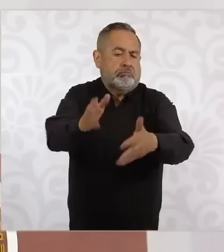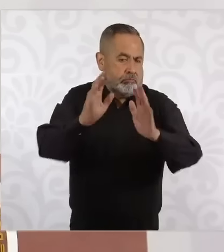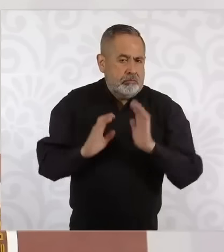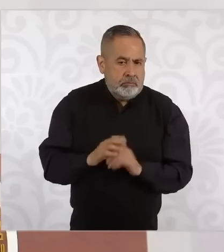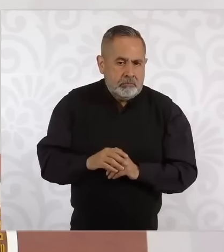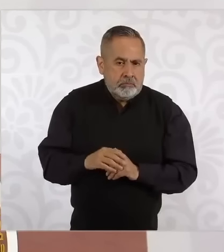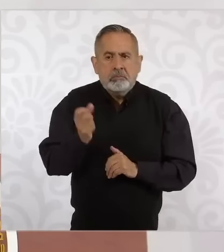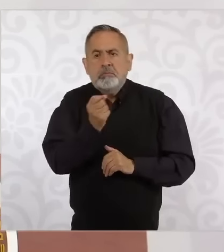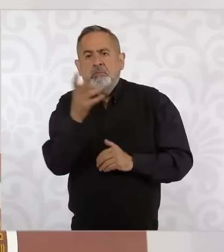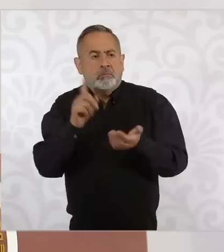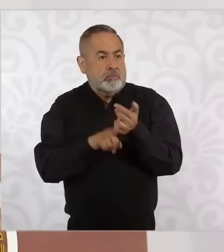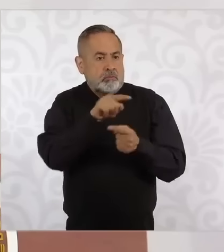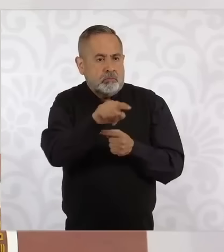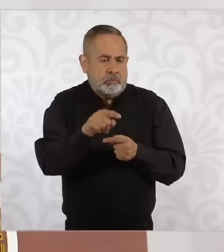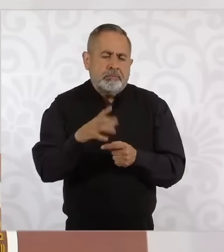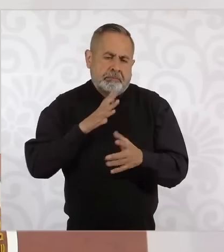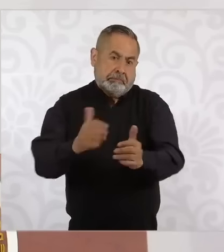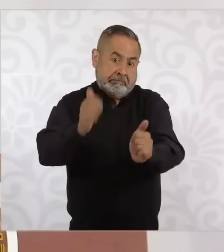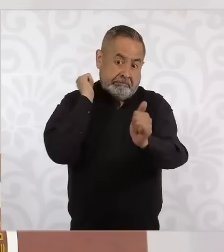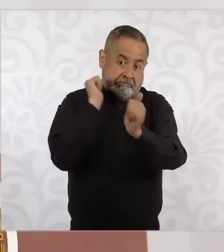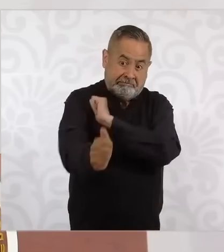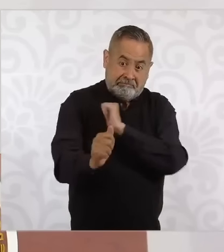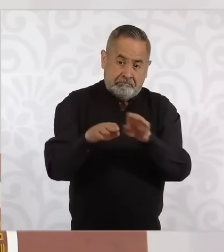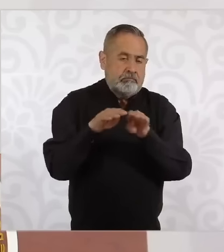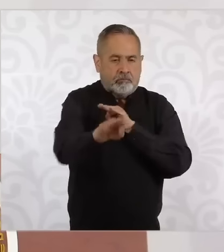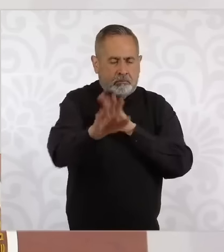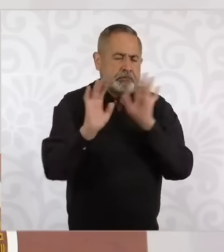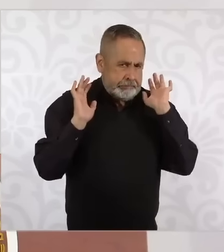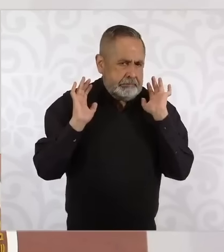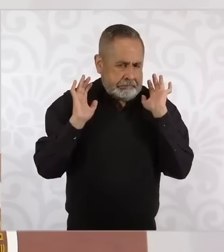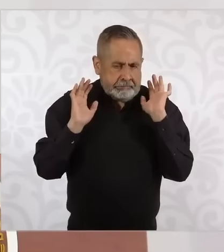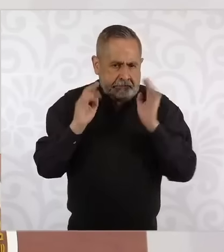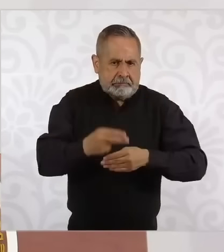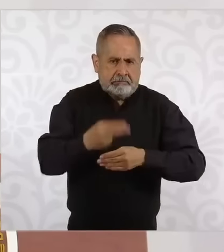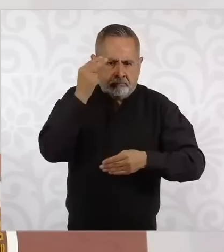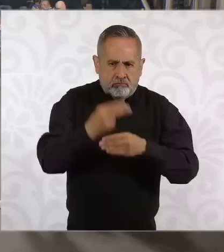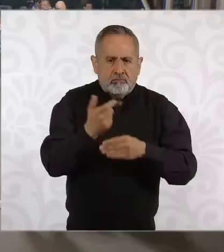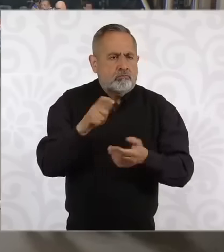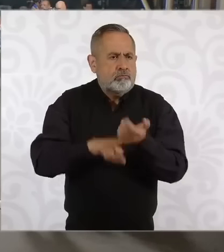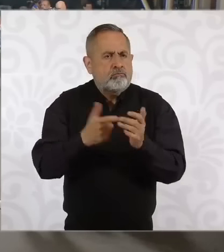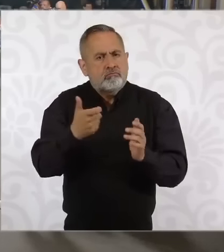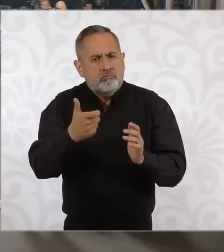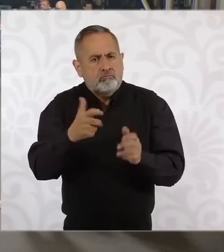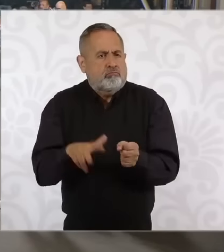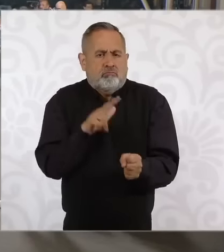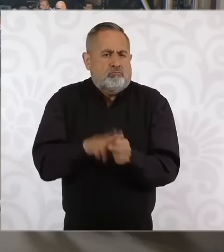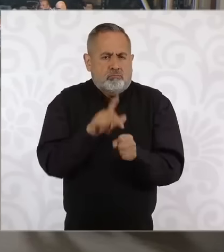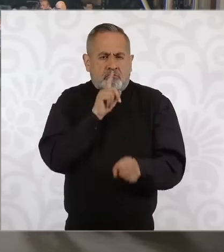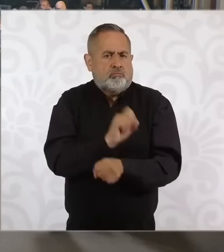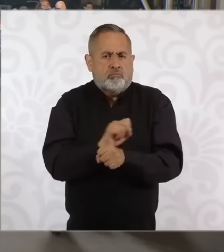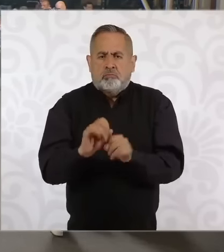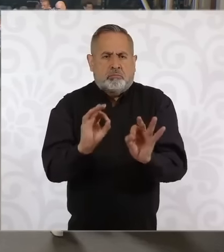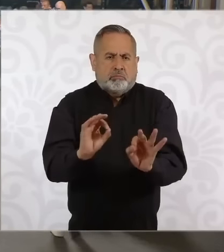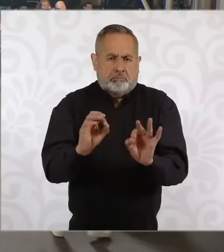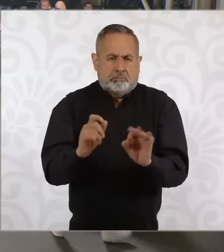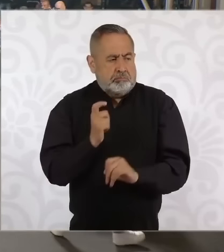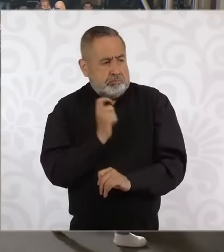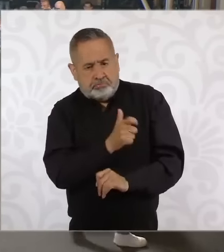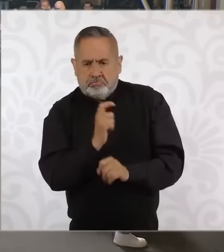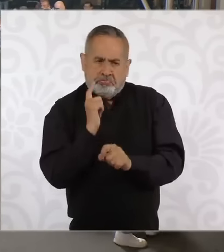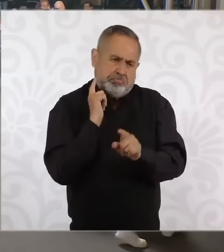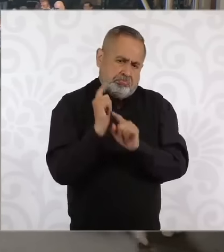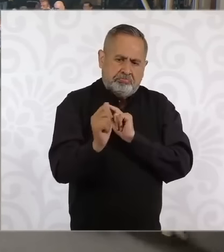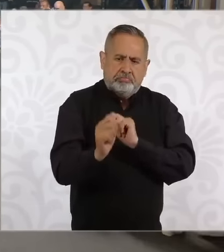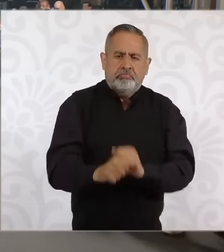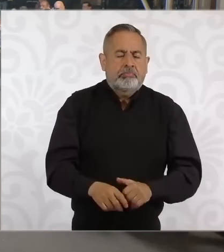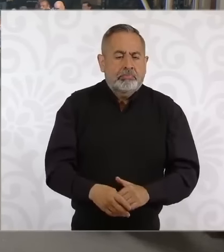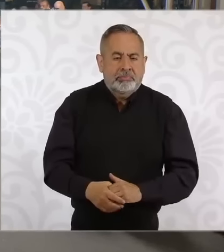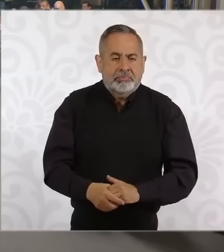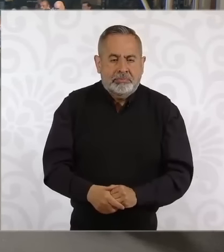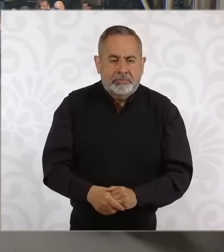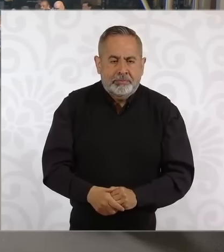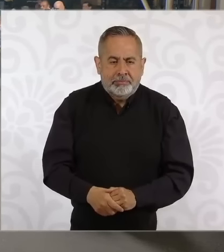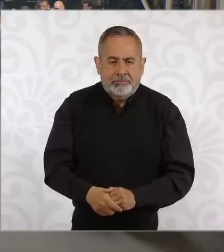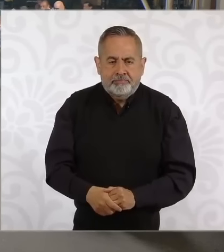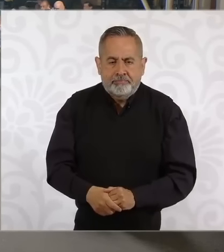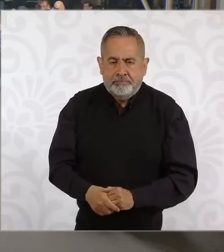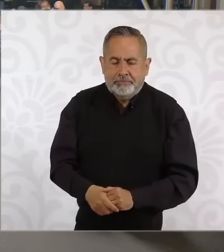porque son supercreteras, eh pero en efecto pues con cuotas accesibles. Adelante, Jorge.